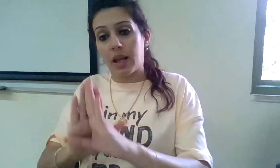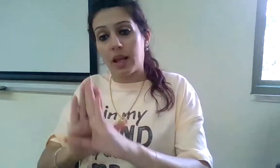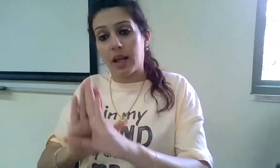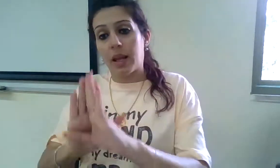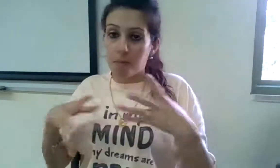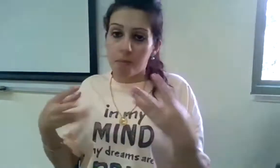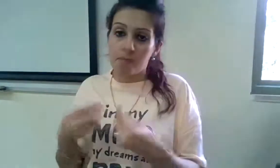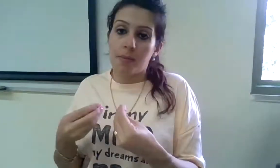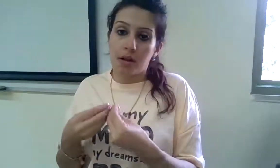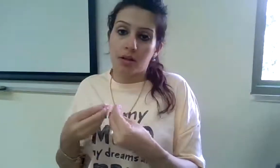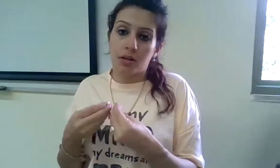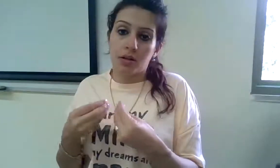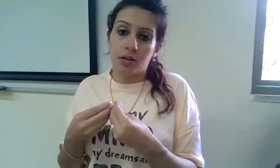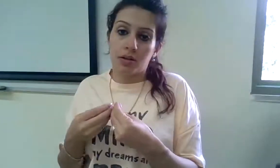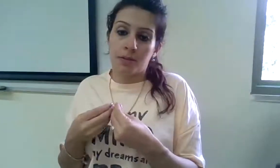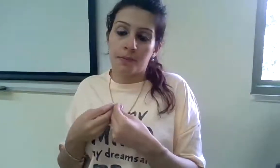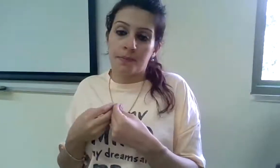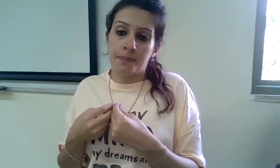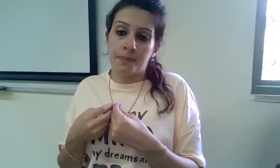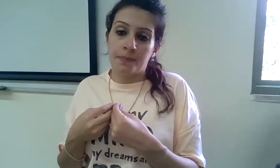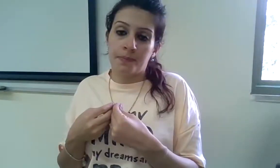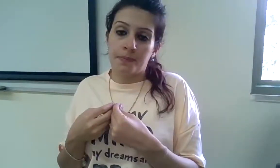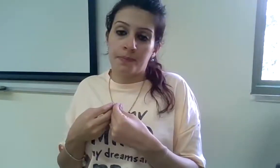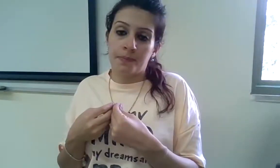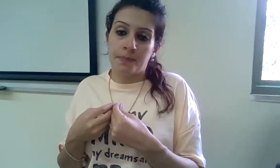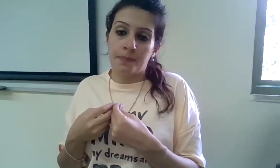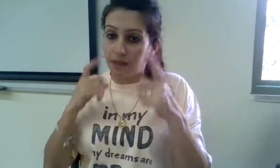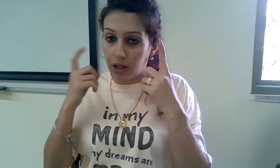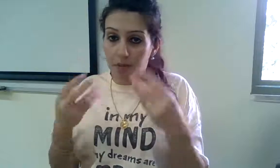يمكنهم فقط الإجابة حين يعلمون ما الذي يحدث فعلا